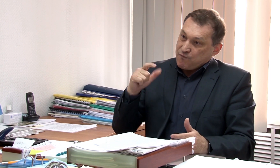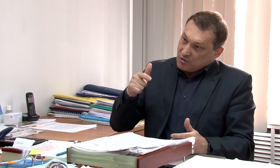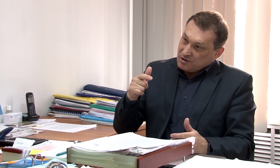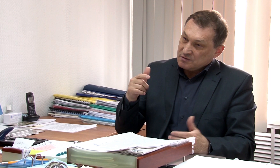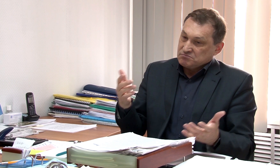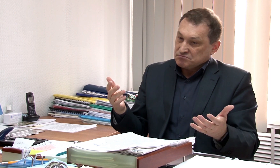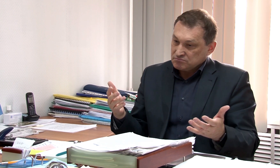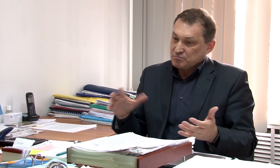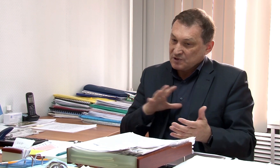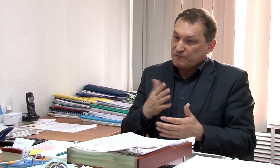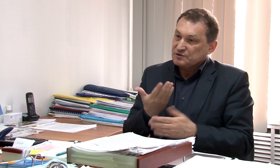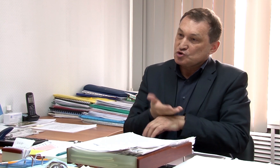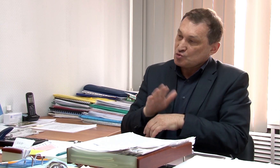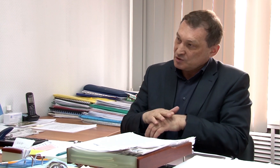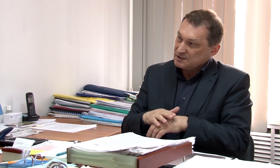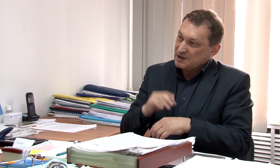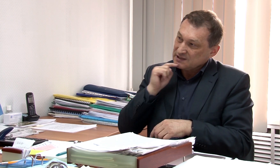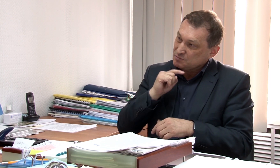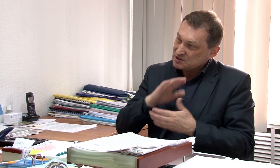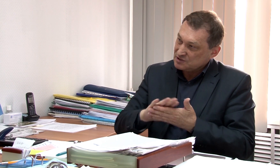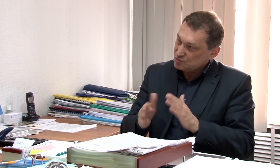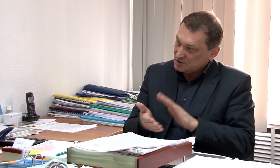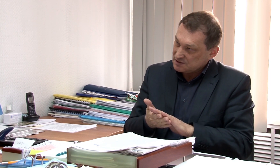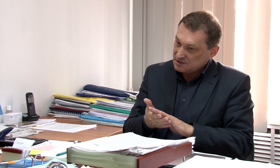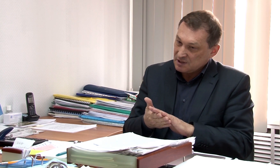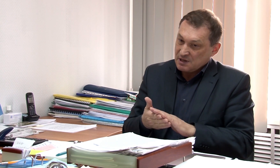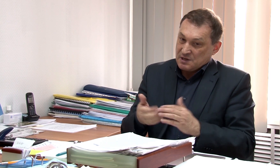ВОГ был в тяжёлой экономической ситуации.